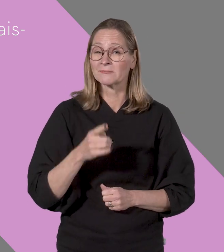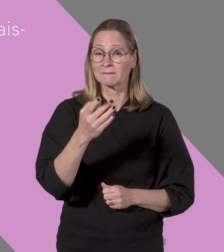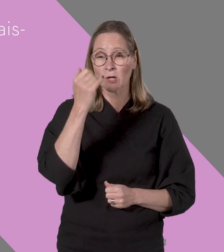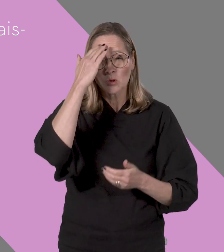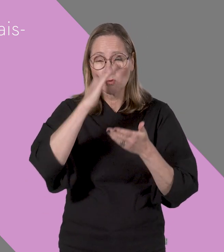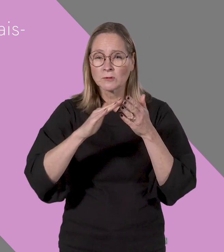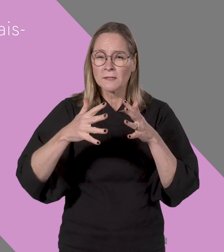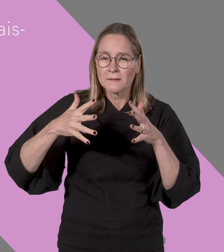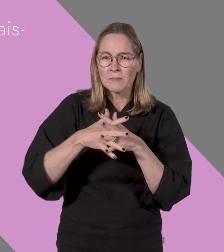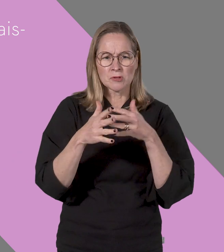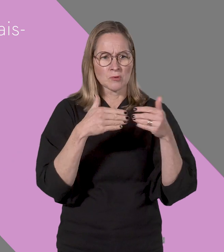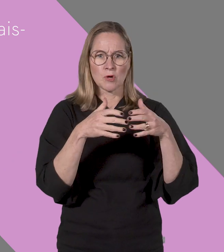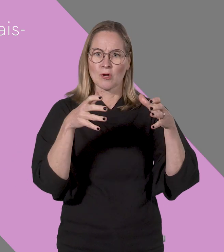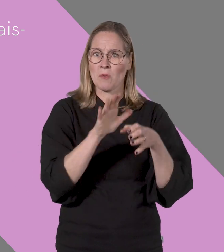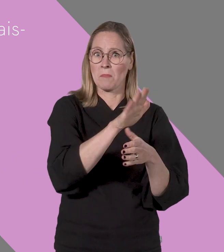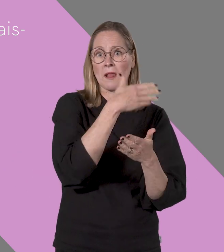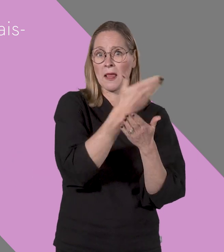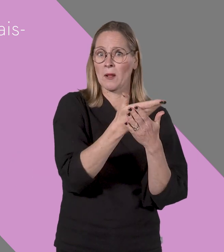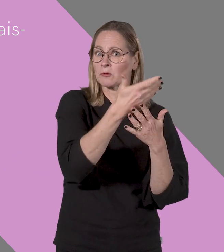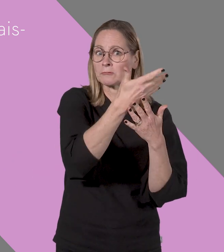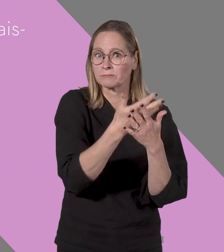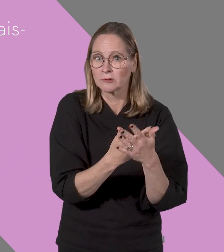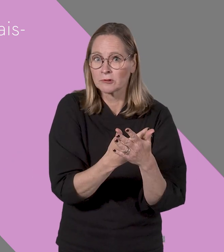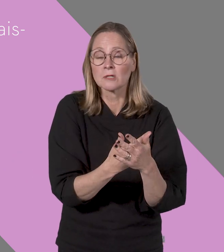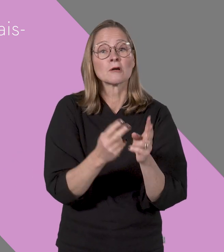Pääset tutustumaan tarkemmin työryhmän ehdotuksiin -